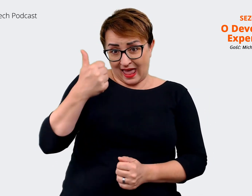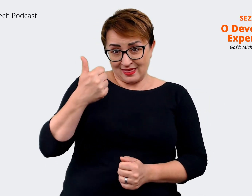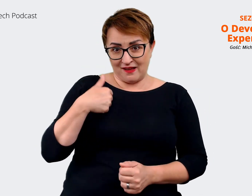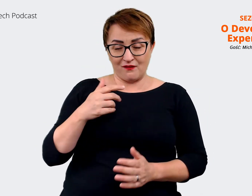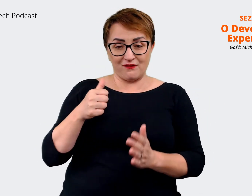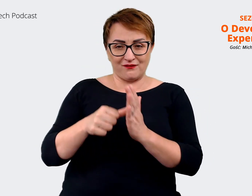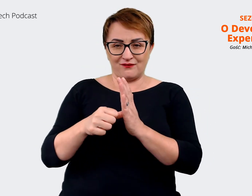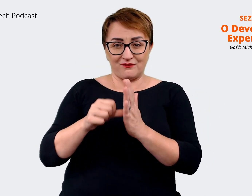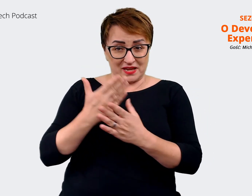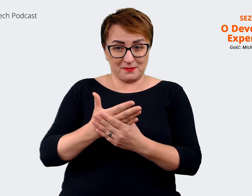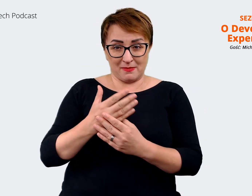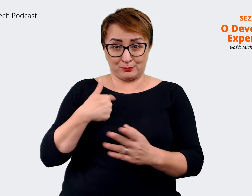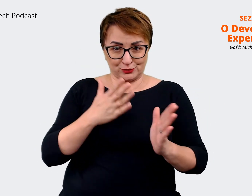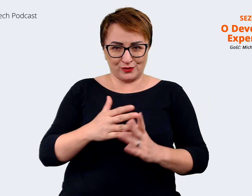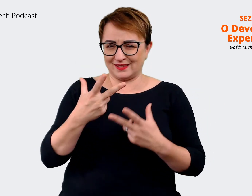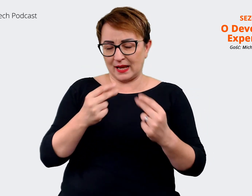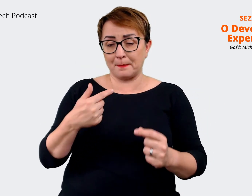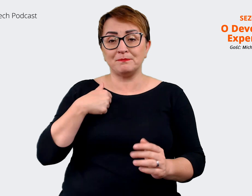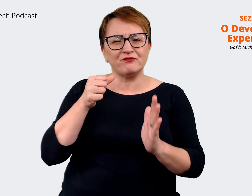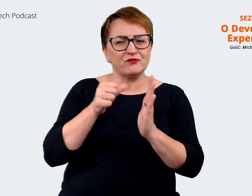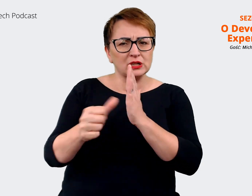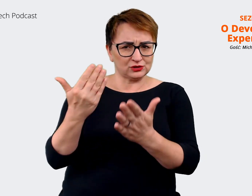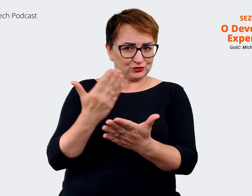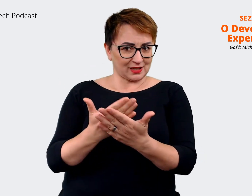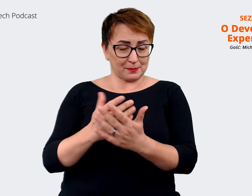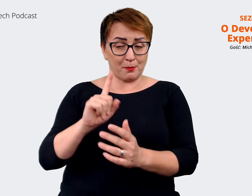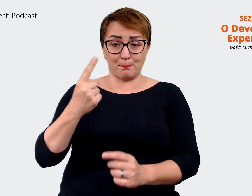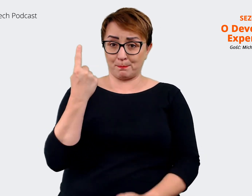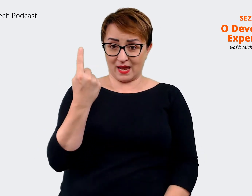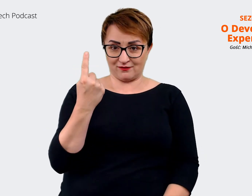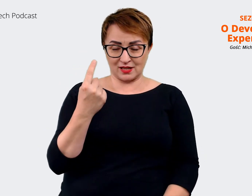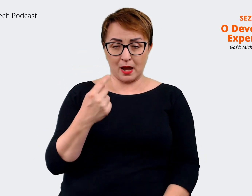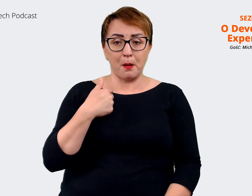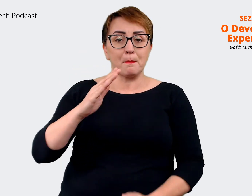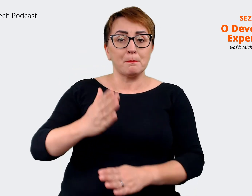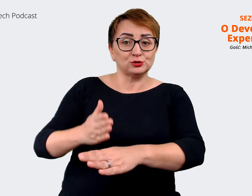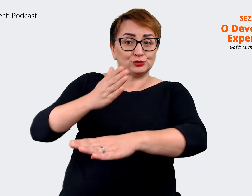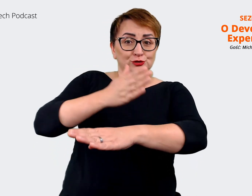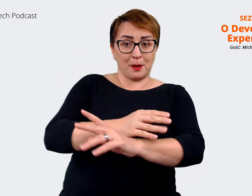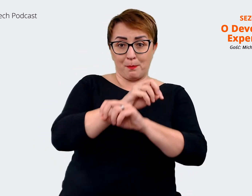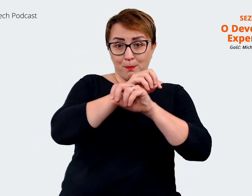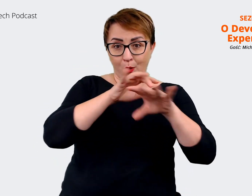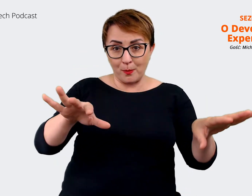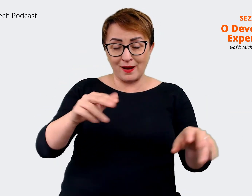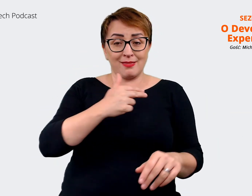to przygotowuje. Wyróżnia nas to, że po pierwsze zanim to się spopularyzowało, to Allegro swoje